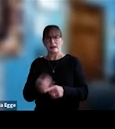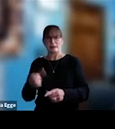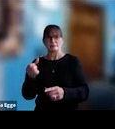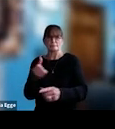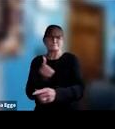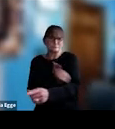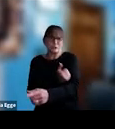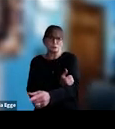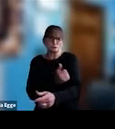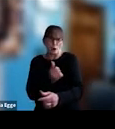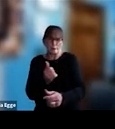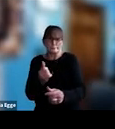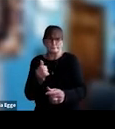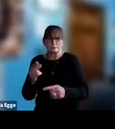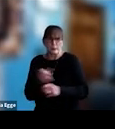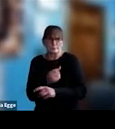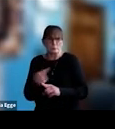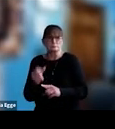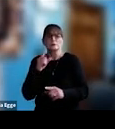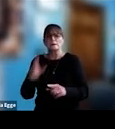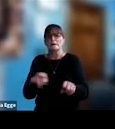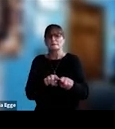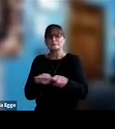Como dijo Natasha, lo que buscan